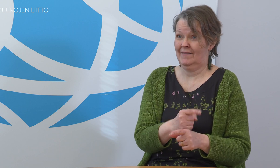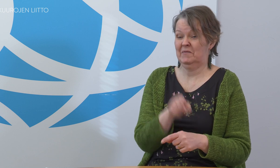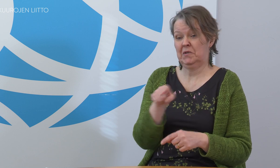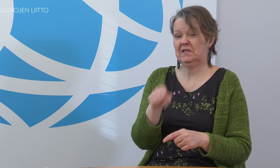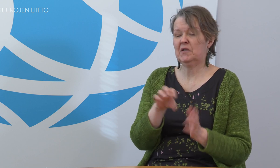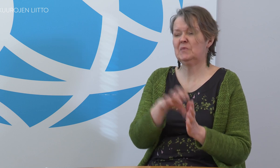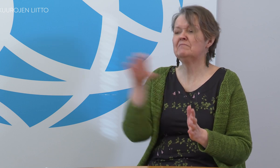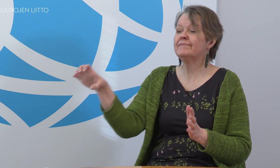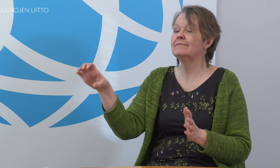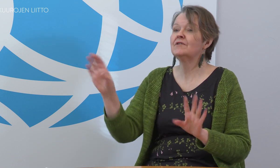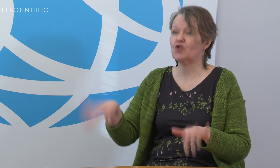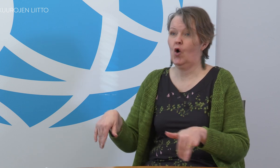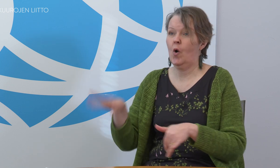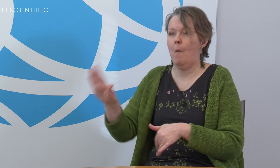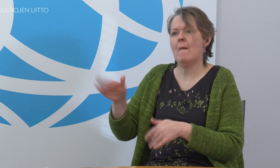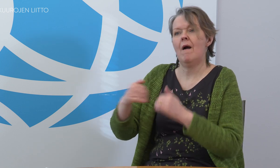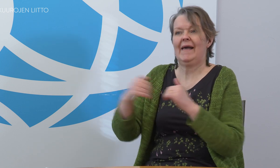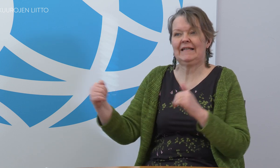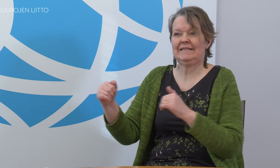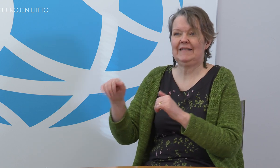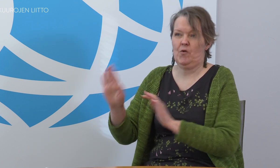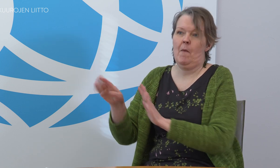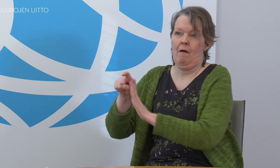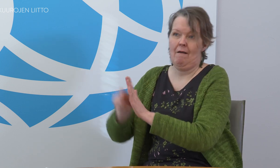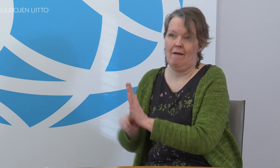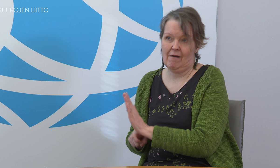Tulkkauslaki on jo siirretty omaksi, erilliseksi laiksi.